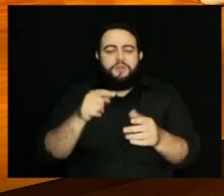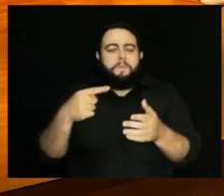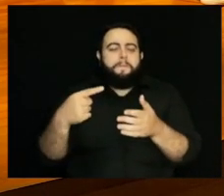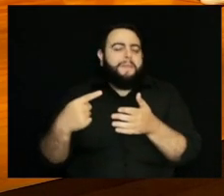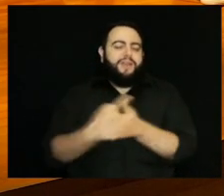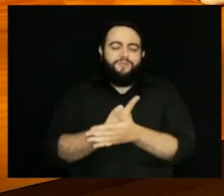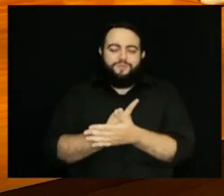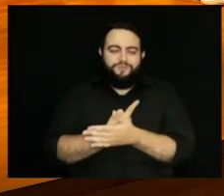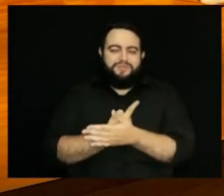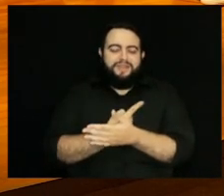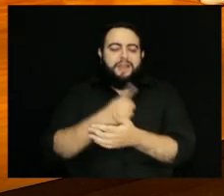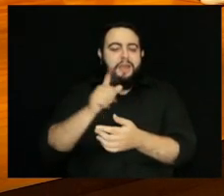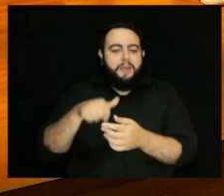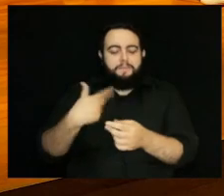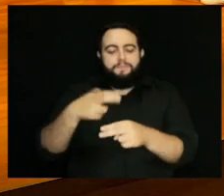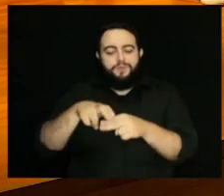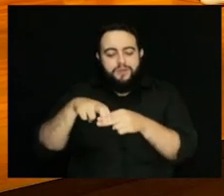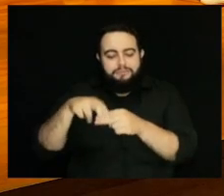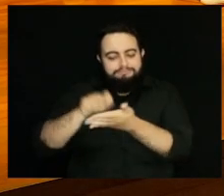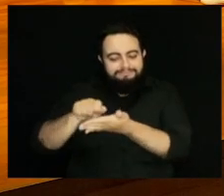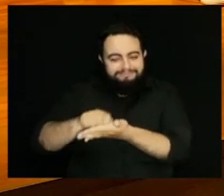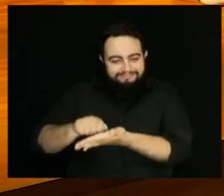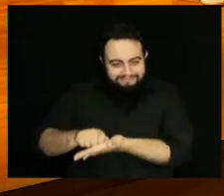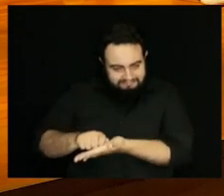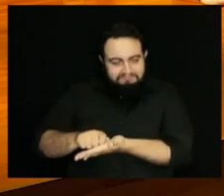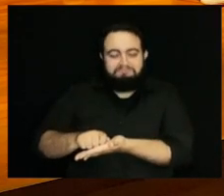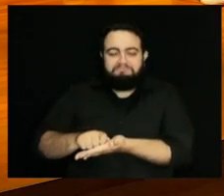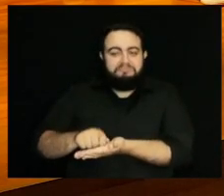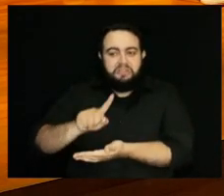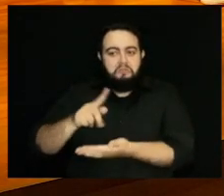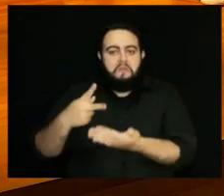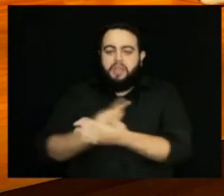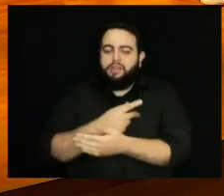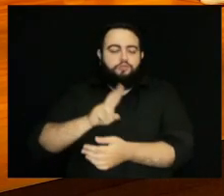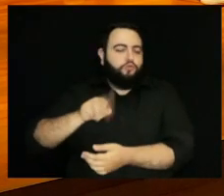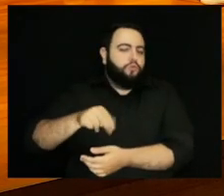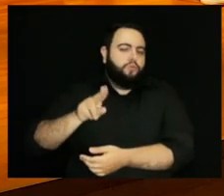sacadas de gênio que ele, ele não erra nunca nisso, nessa relação de